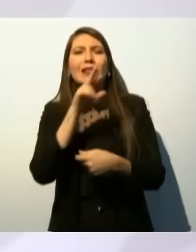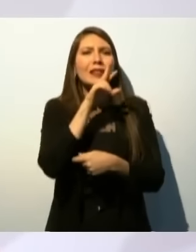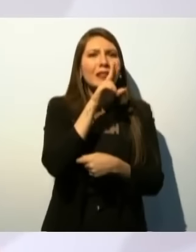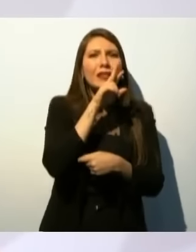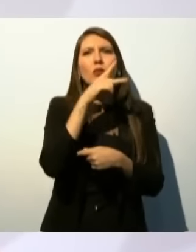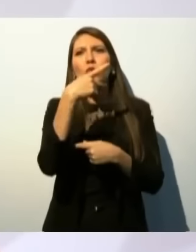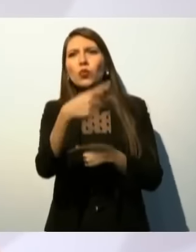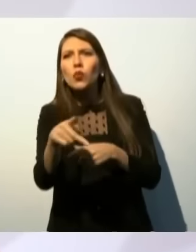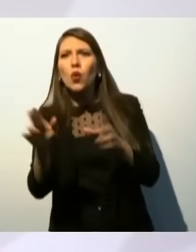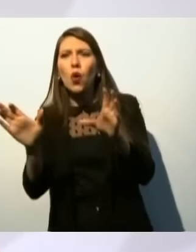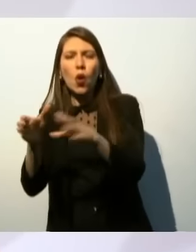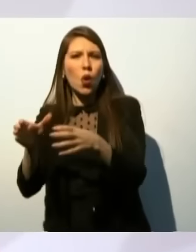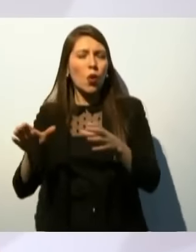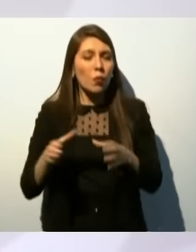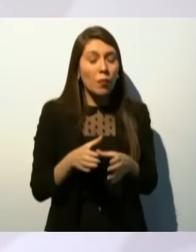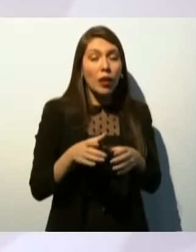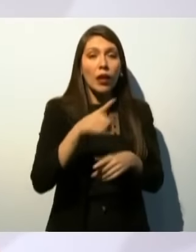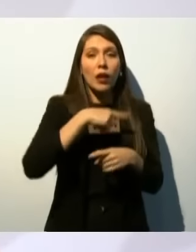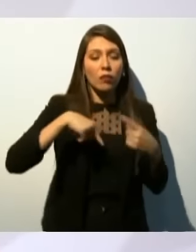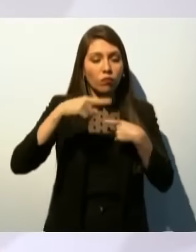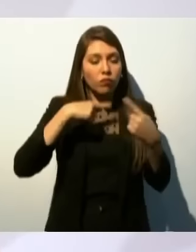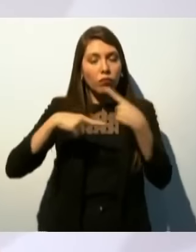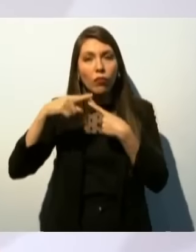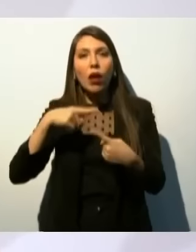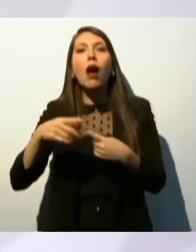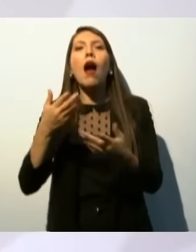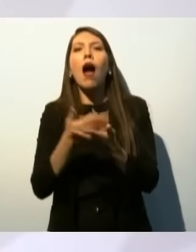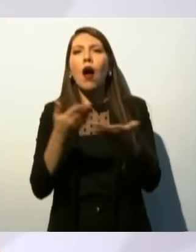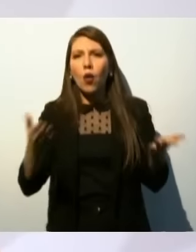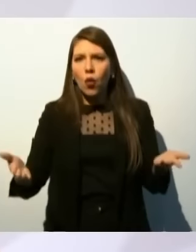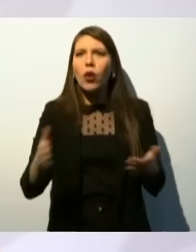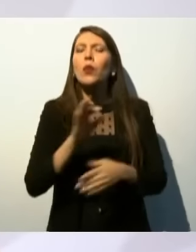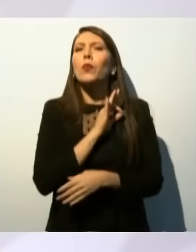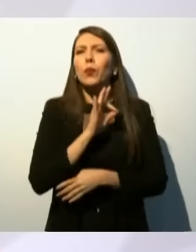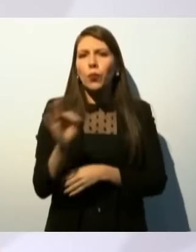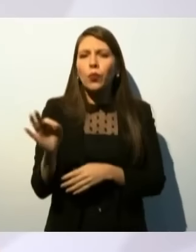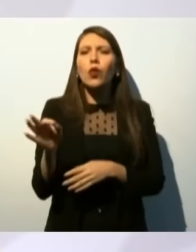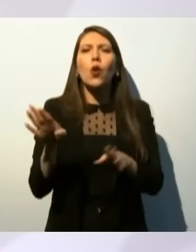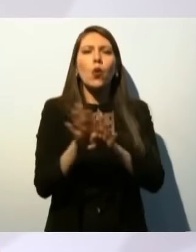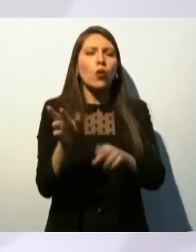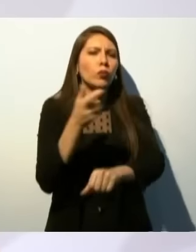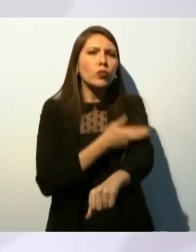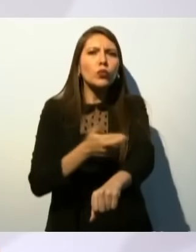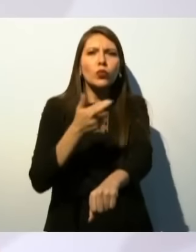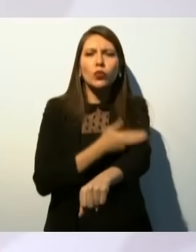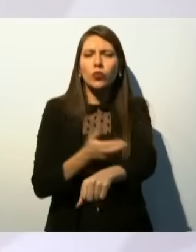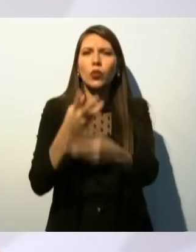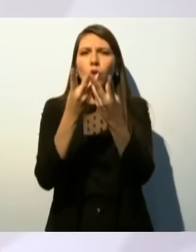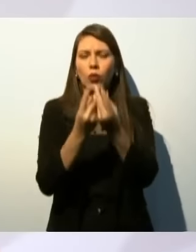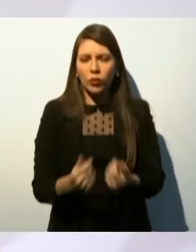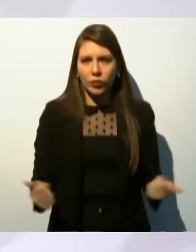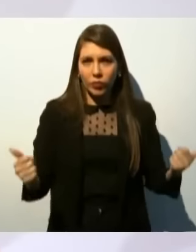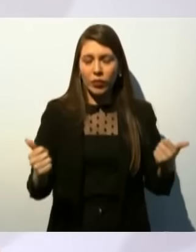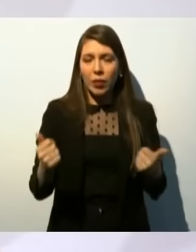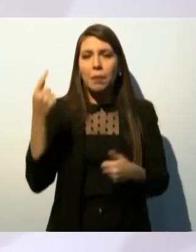que por primera vez pueden entrar en un cauce de soluciones de corto y mediano plazo finalmente